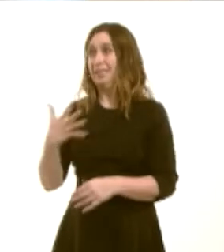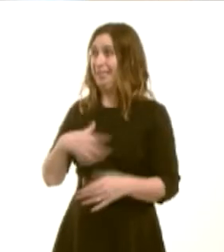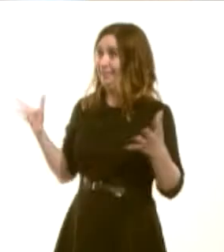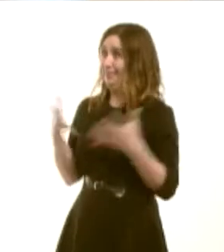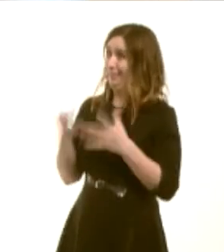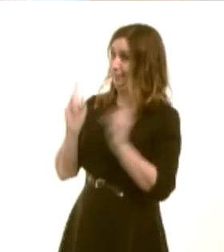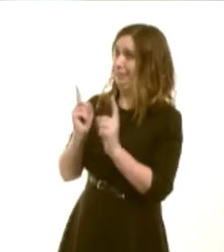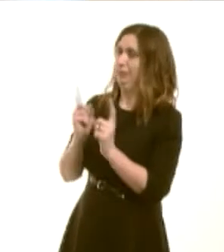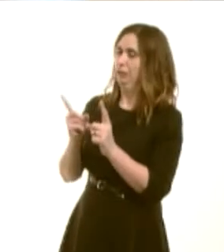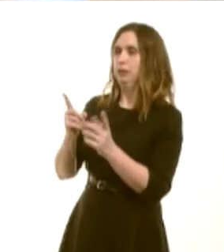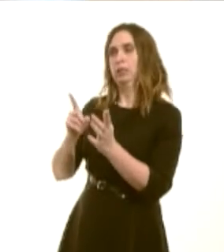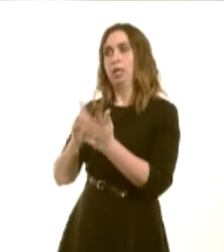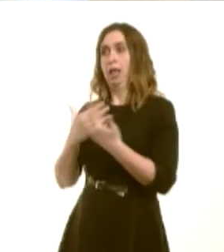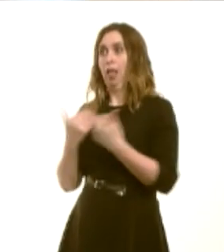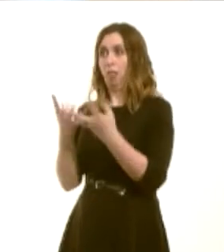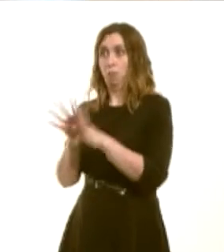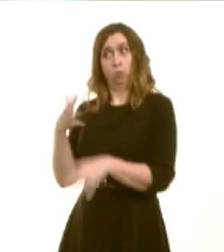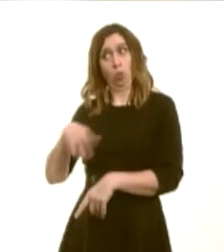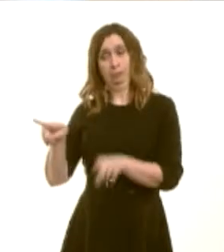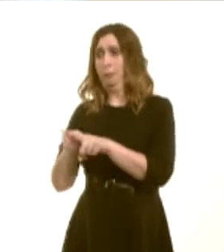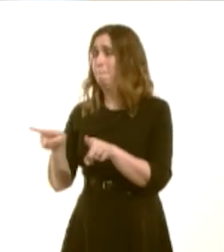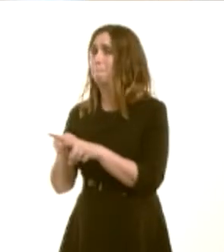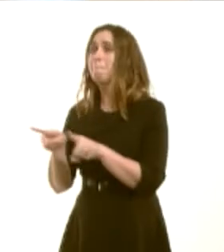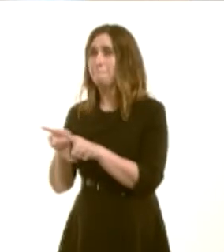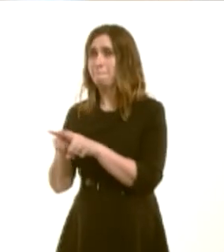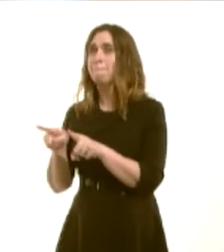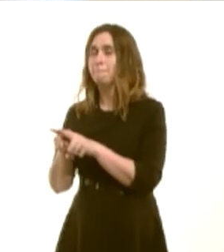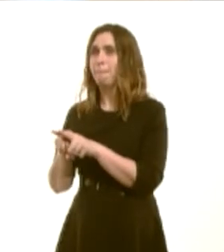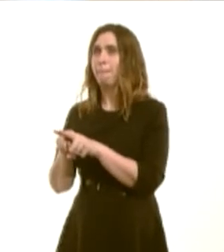iechyd eisiau ei wneud ac rwyín siwr dynaín gwmws beth maeír doctoriaidóyn enwedig yr